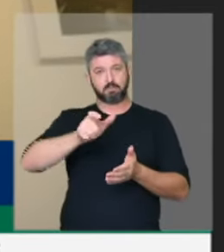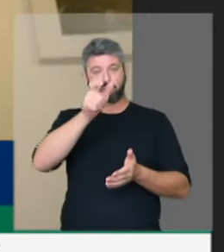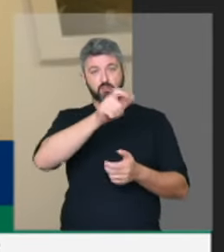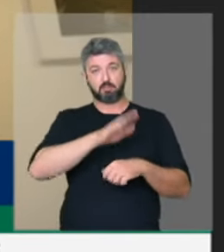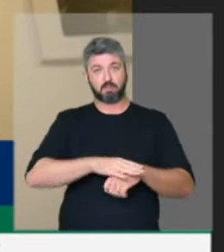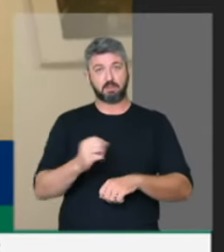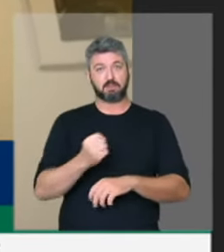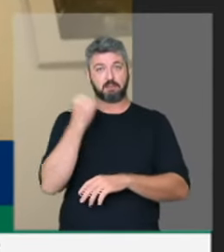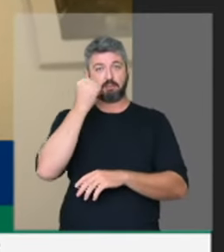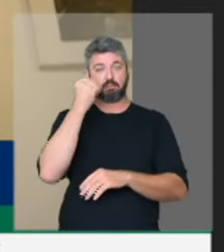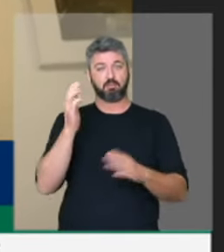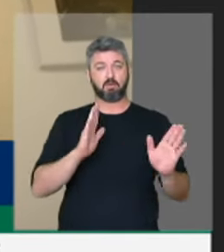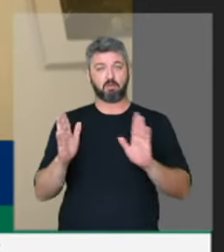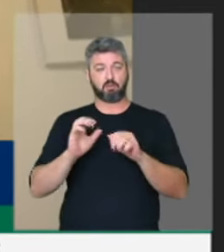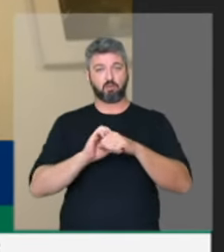COVID-19, TEM ESSA GRANDE PARCERIA COM A INICIATIVA